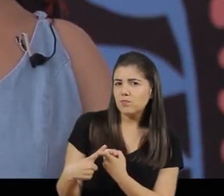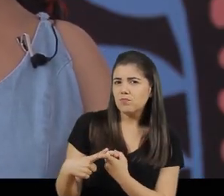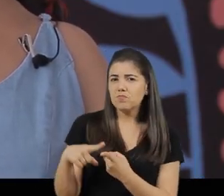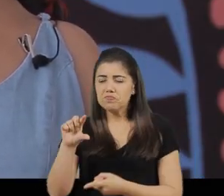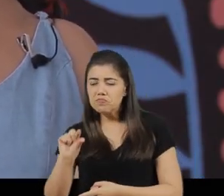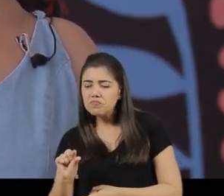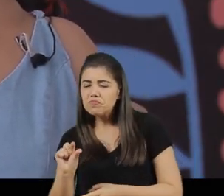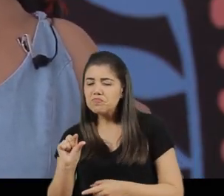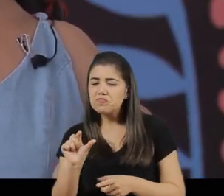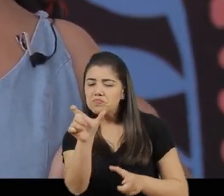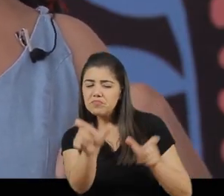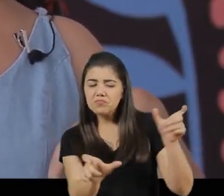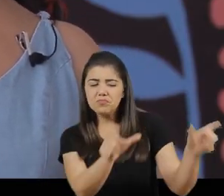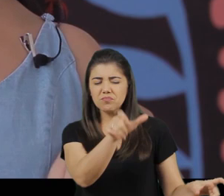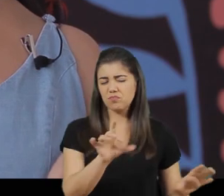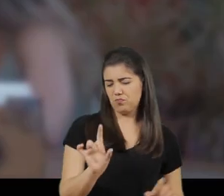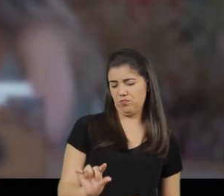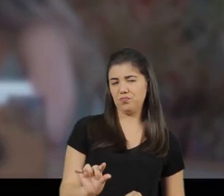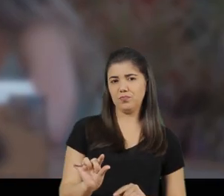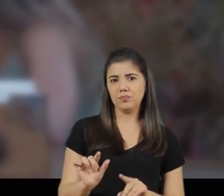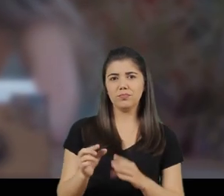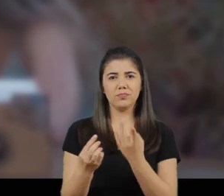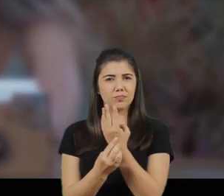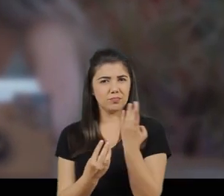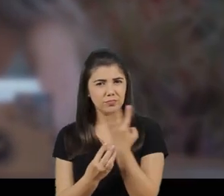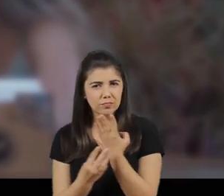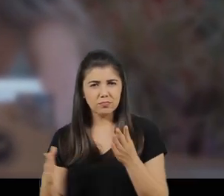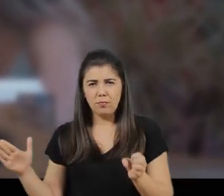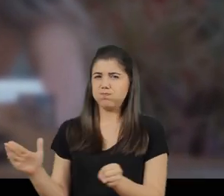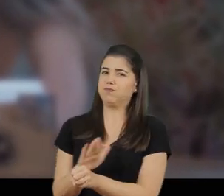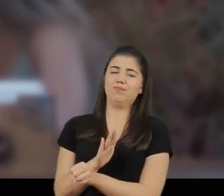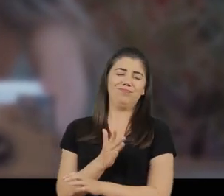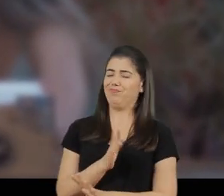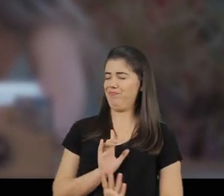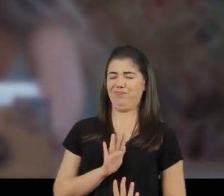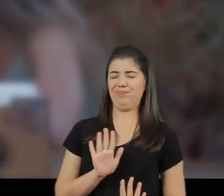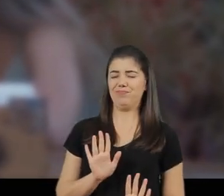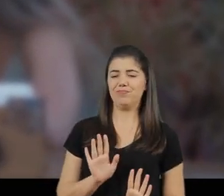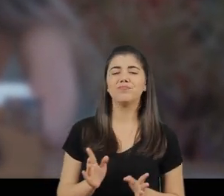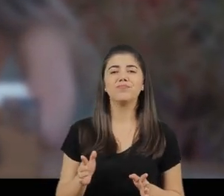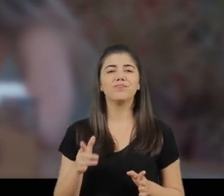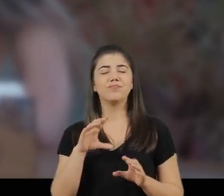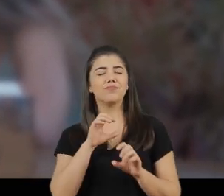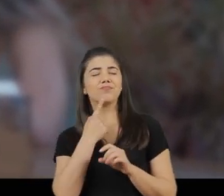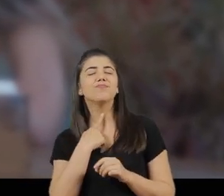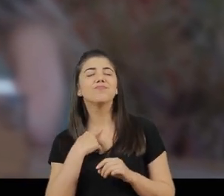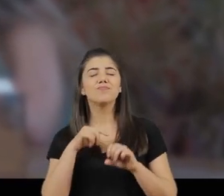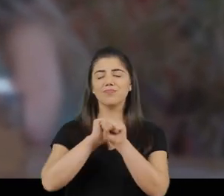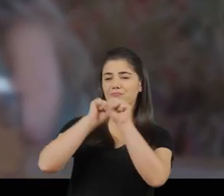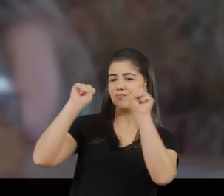no campos, dar uma espairecida na cabeça, e é isso mais ou menos que eu faço no meu tempo livre.